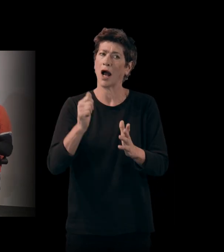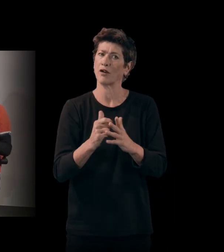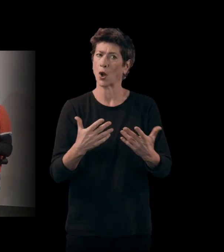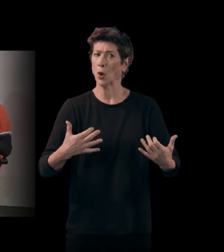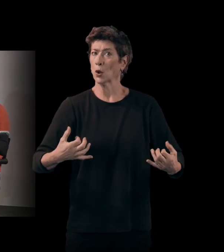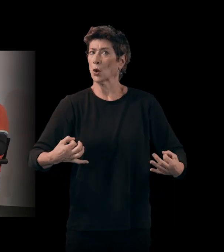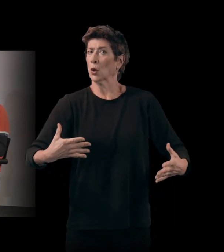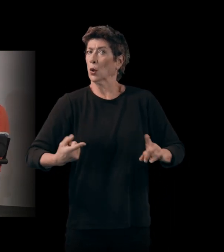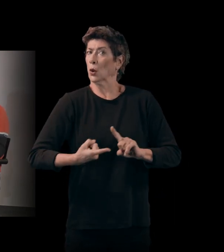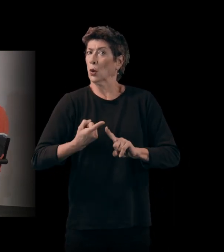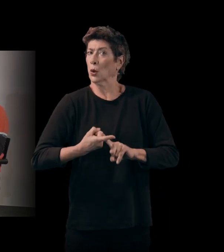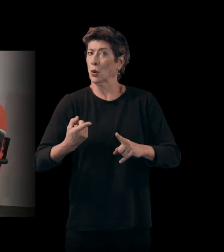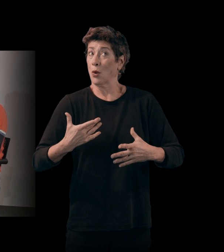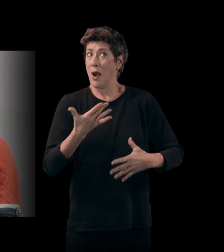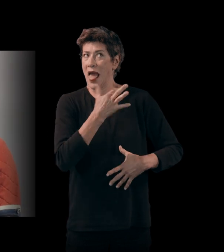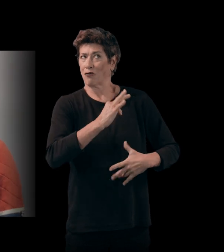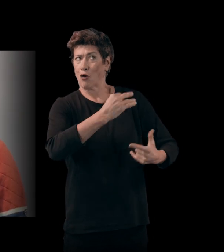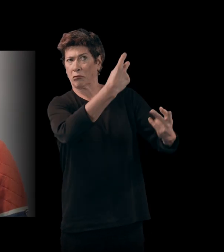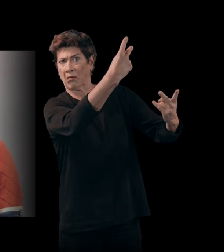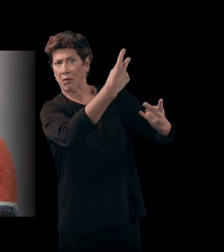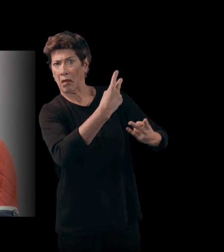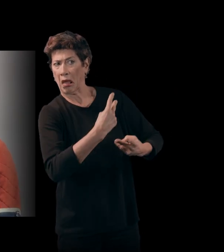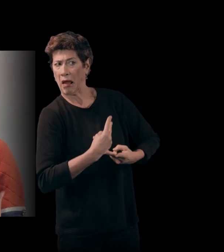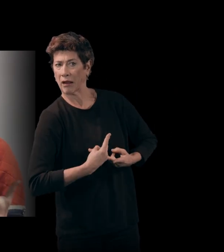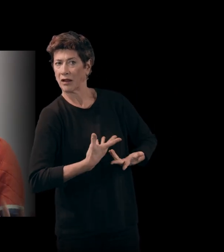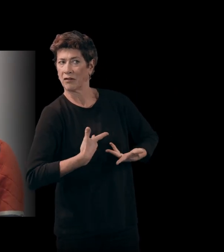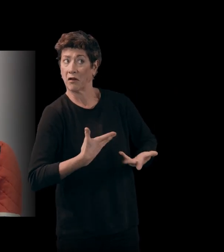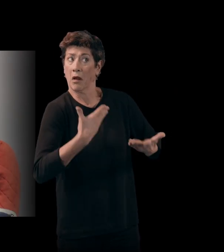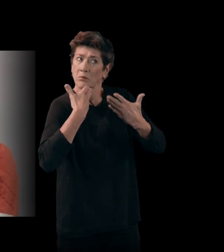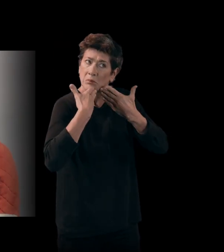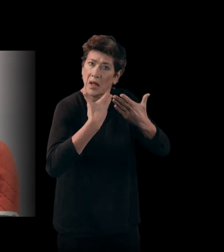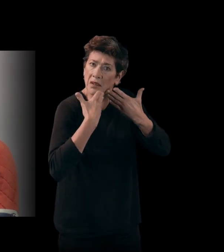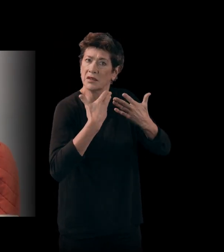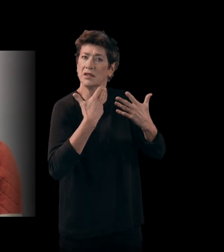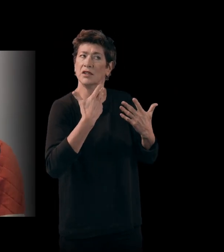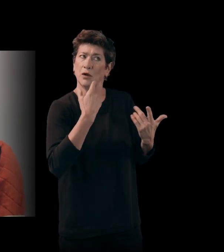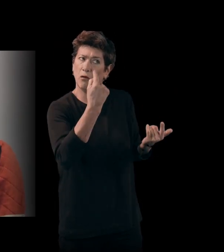C'est-à-dire, la France, enfin, l'Hexagone est venu jusqu'à nous et merci d'être venus. On nous remerciait d'être venus.